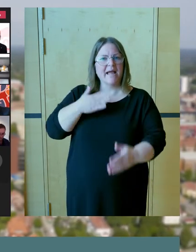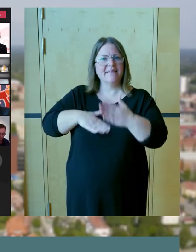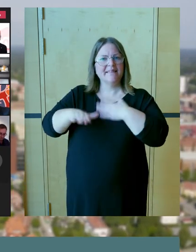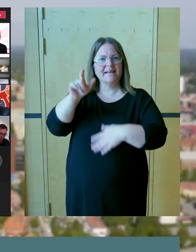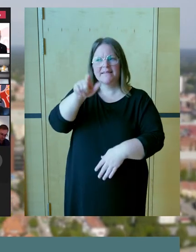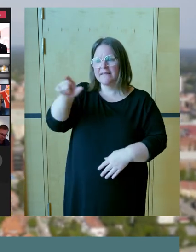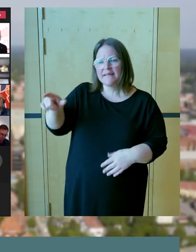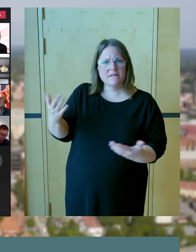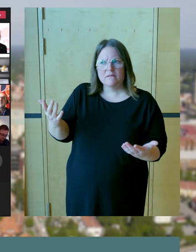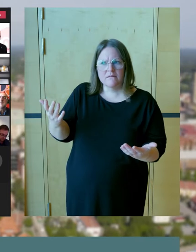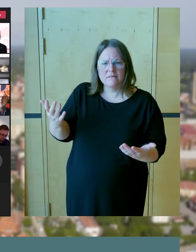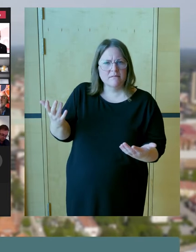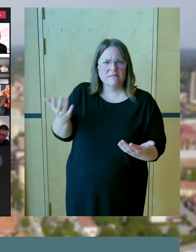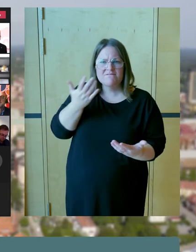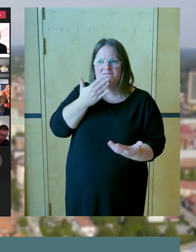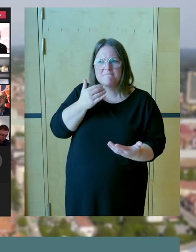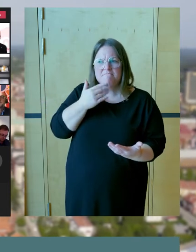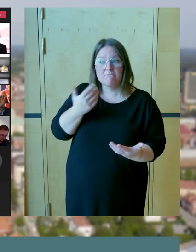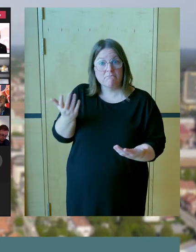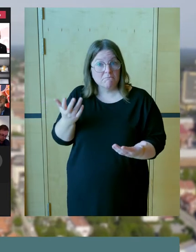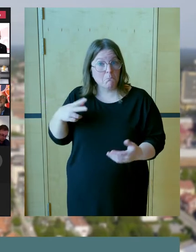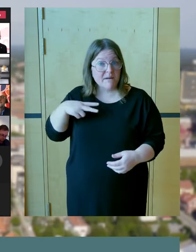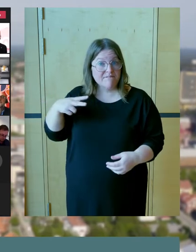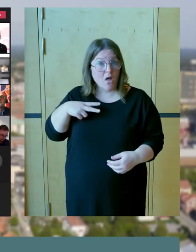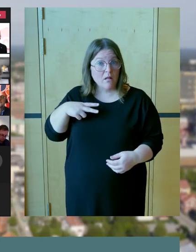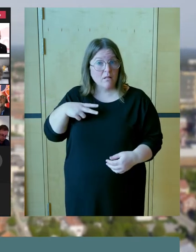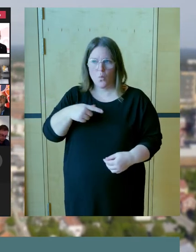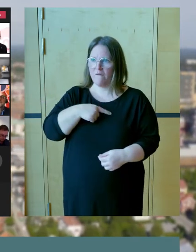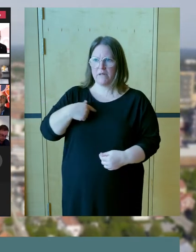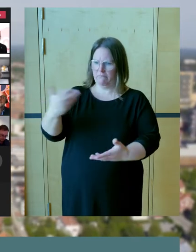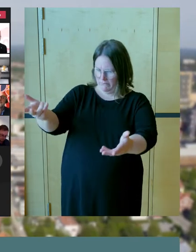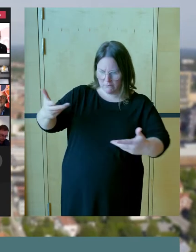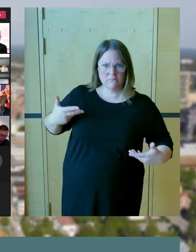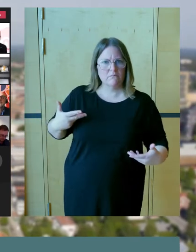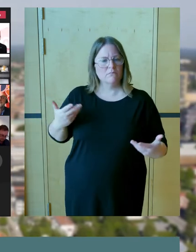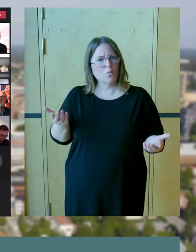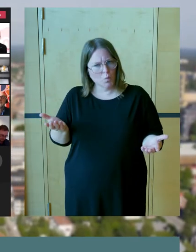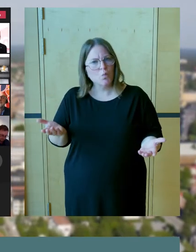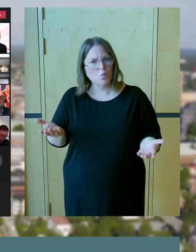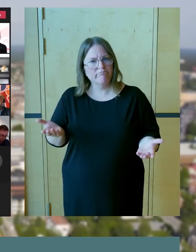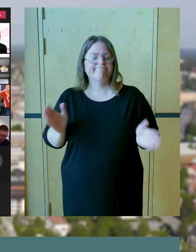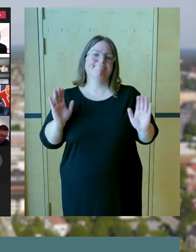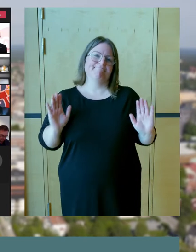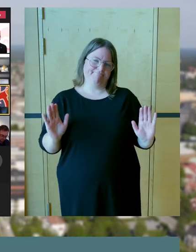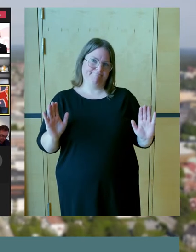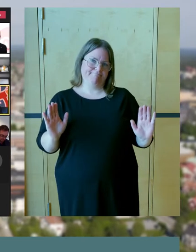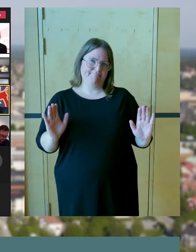Hemligheten snabba lite privat och det välkomnar vi ju väldigt mycket Jag stannade Och väntar på svar